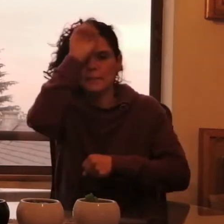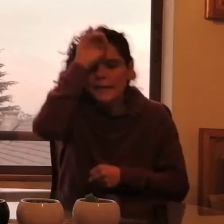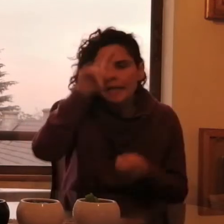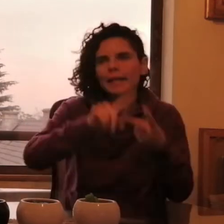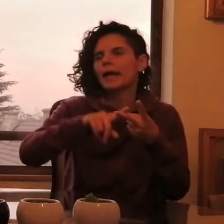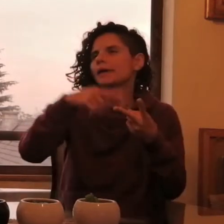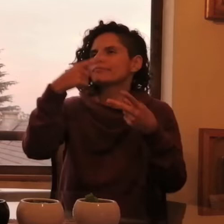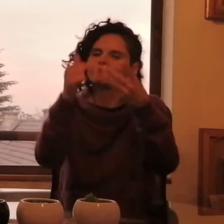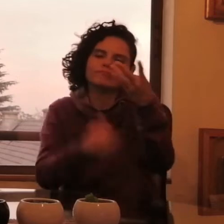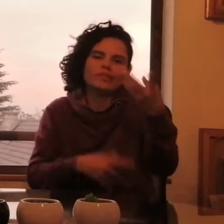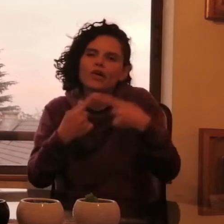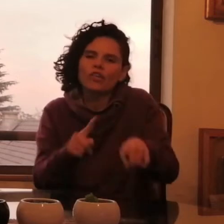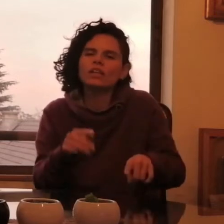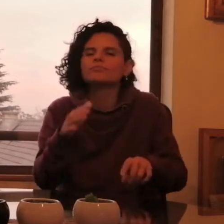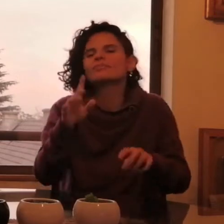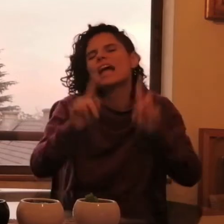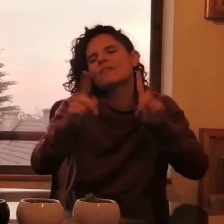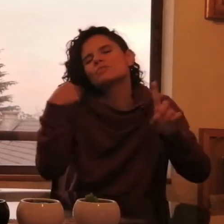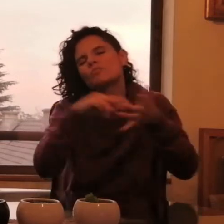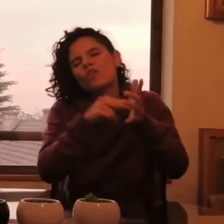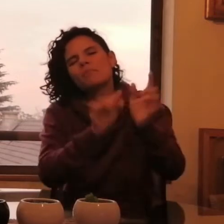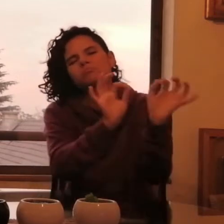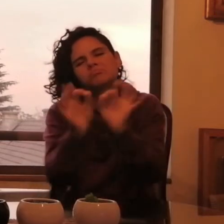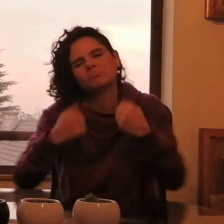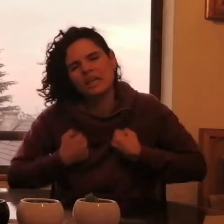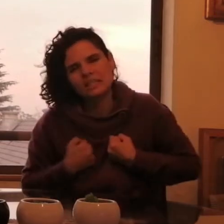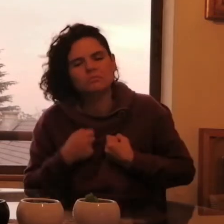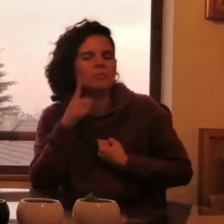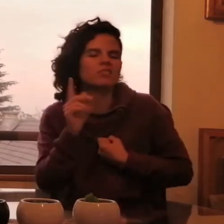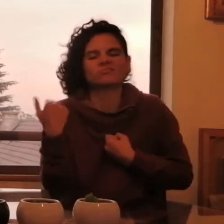uno que otra cosa de machismo por ahí pero que ya no importa,